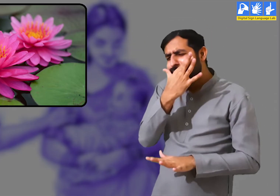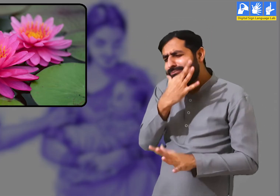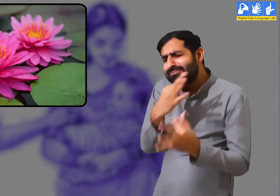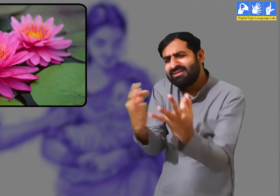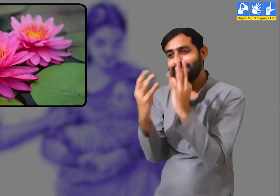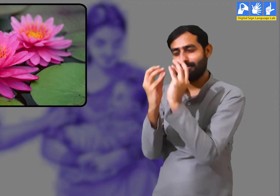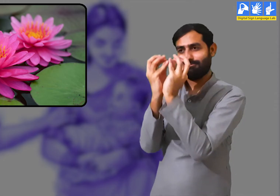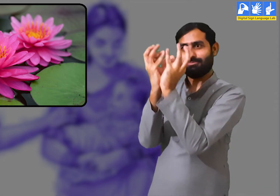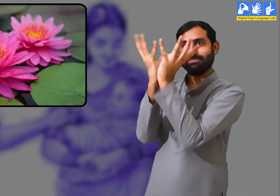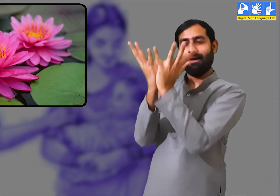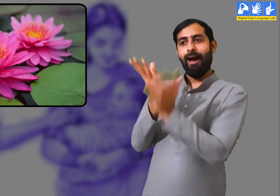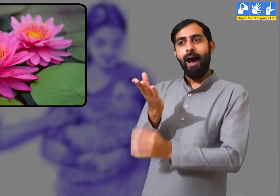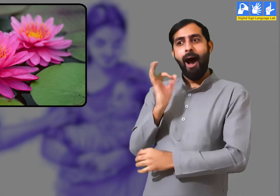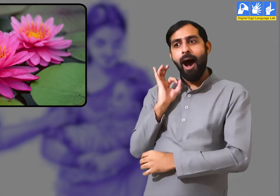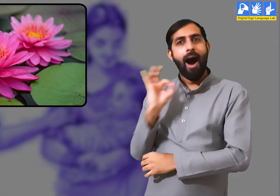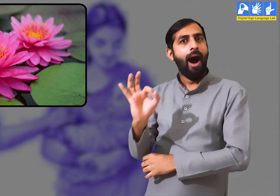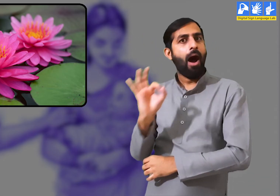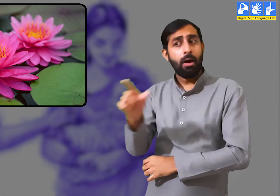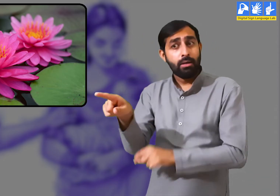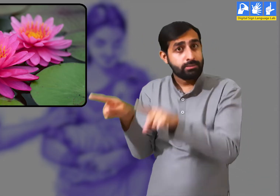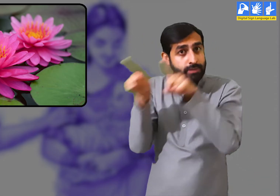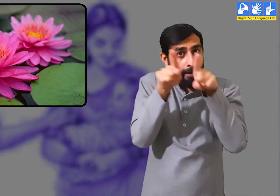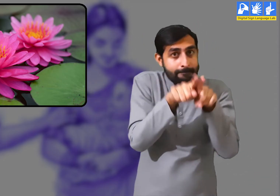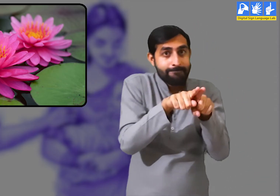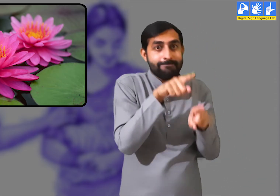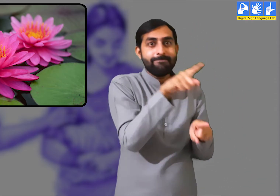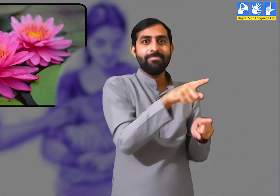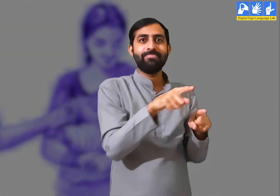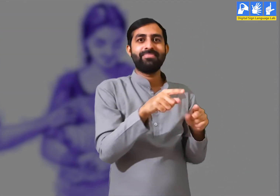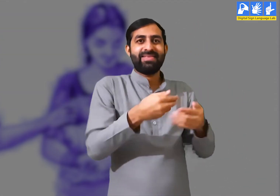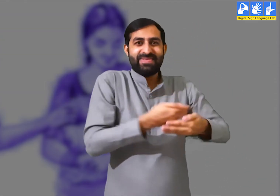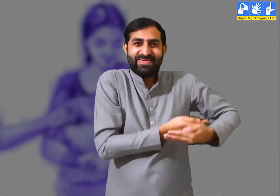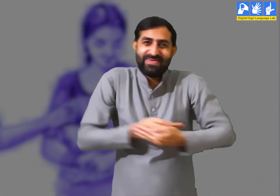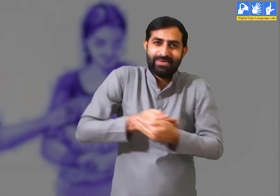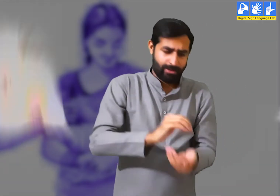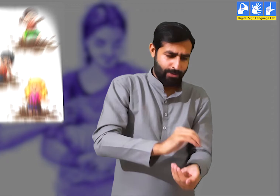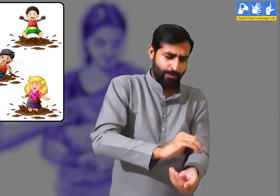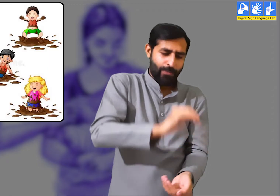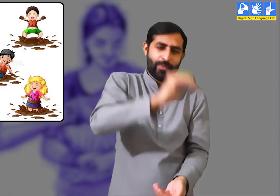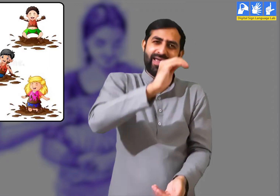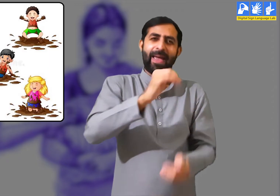जो बहुत ही आकर्षक लगता हैं I कवि कहते हैं की शिशु बिलकुल कमल के फूल की तरह होते हैं।